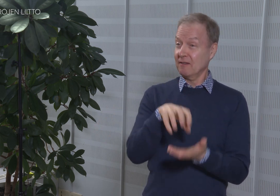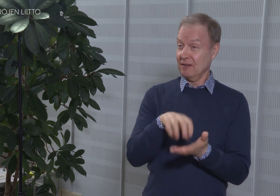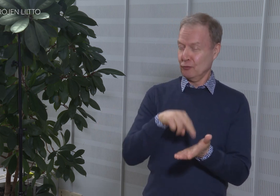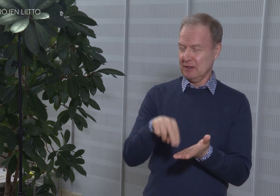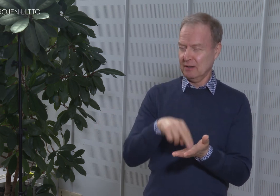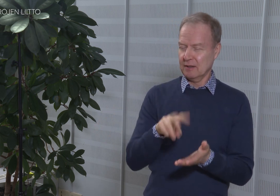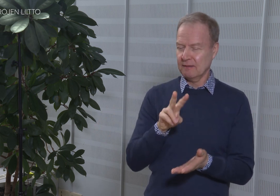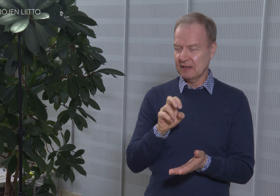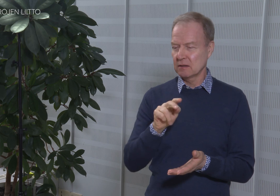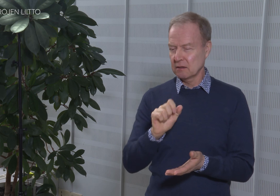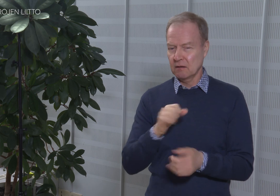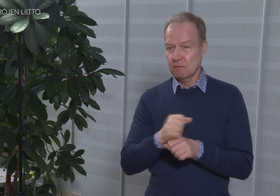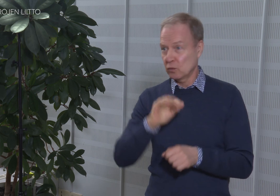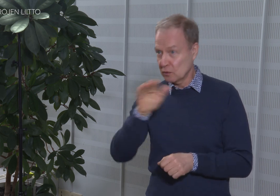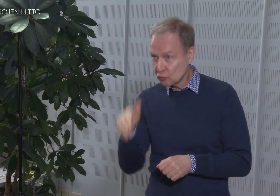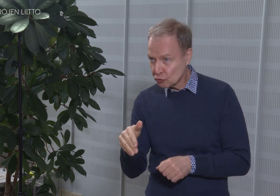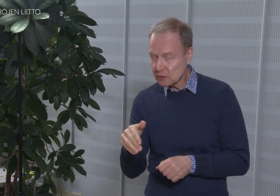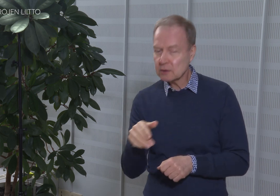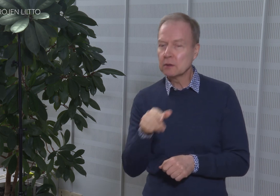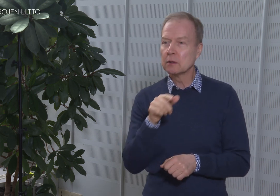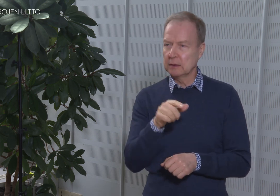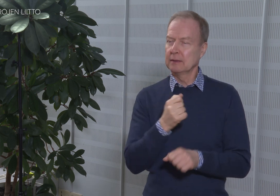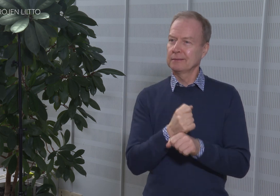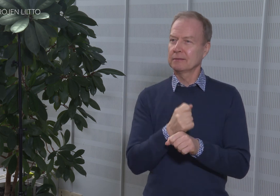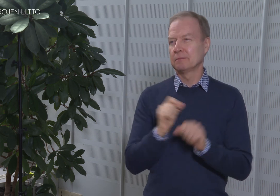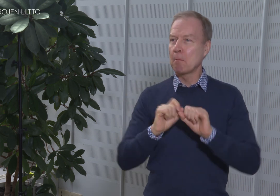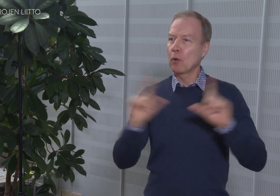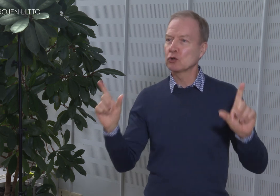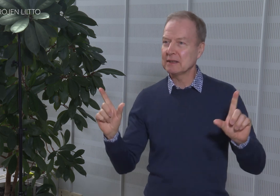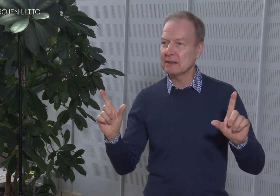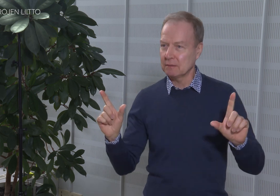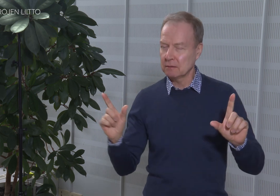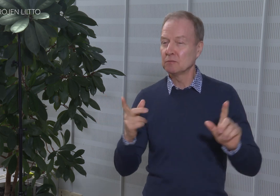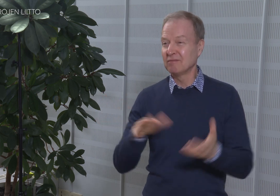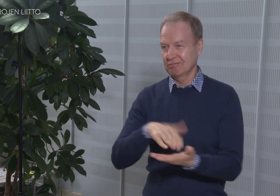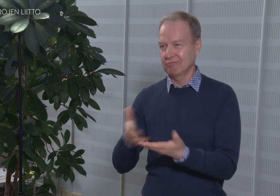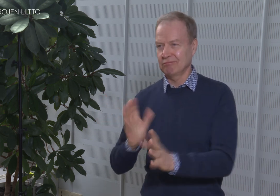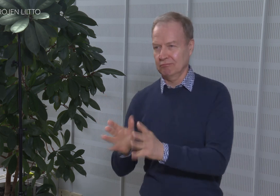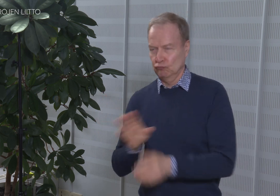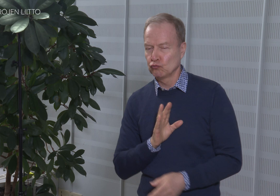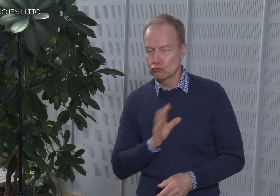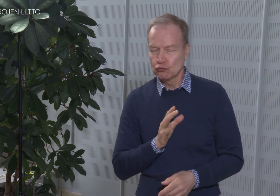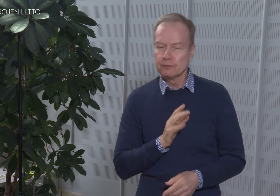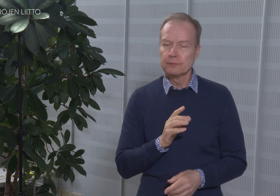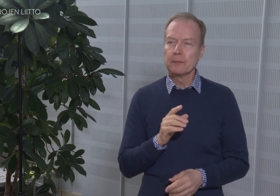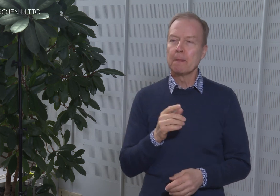valtiosihteeri Vesa Vuorenkoski raportoi työryhmän työskentelystä - sekä esittää sen sisältöä säännöllisesti bloginsa kautta.